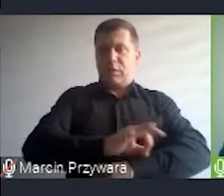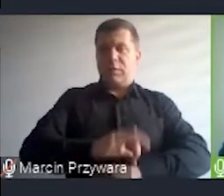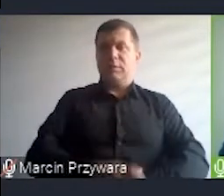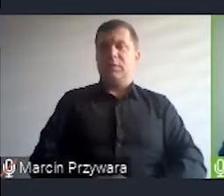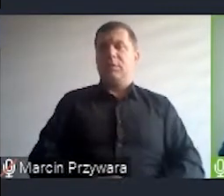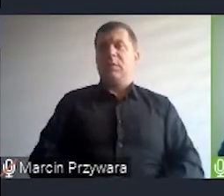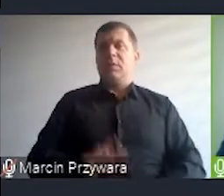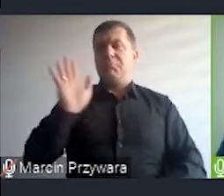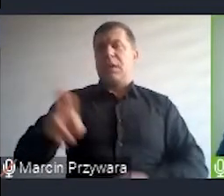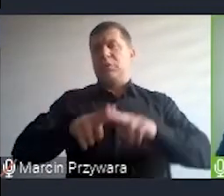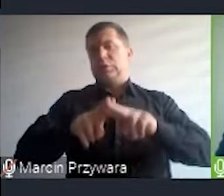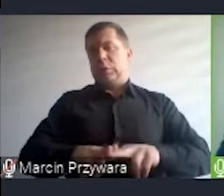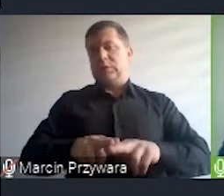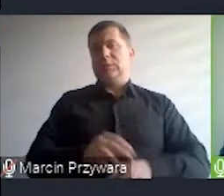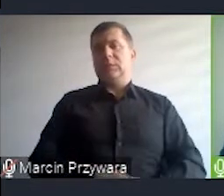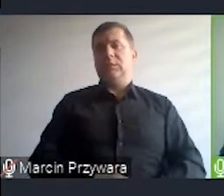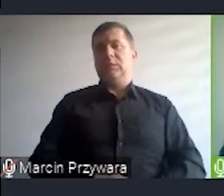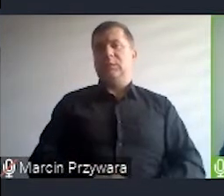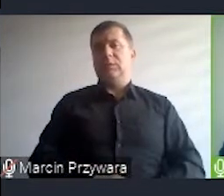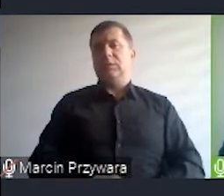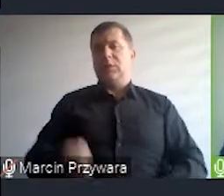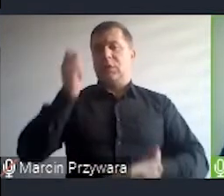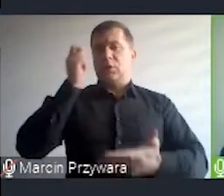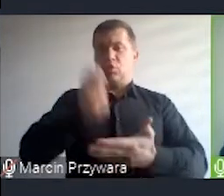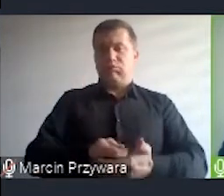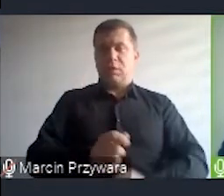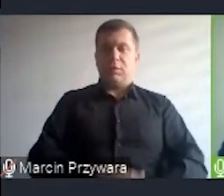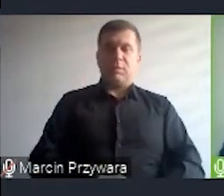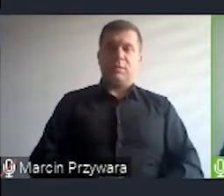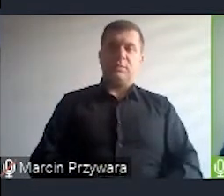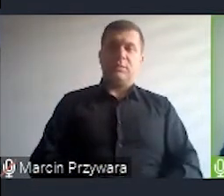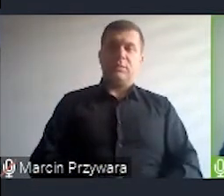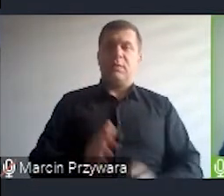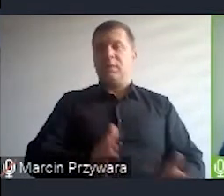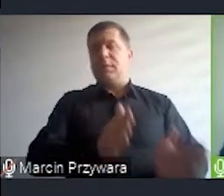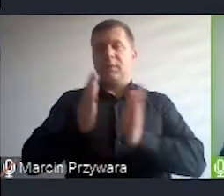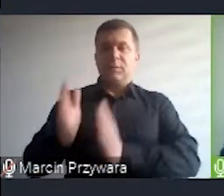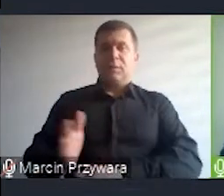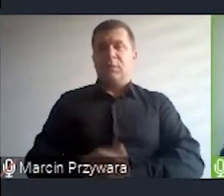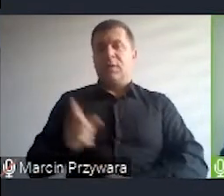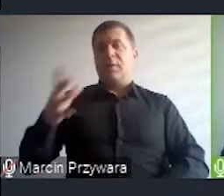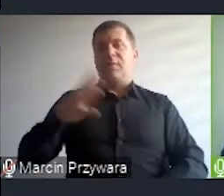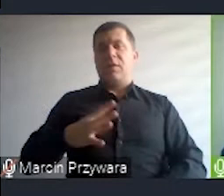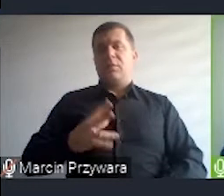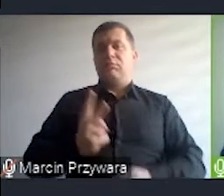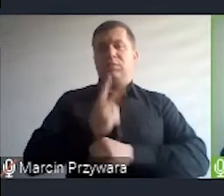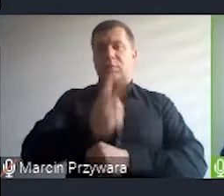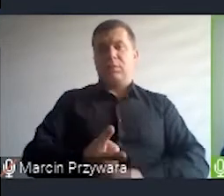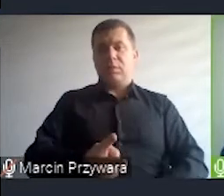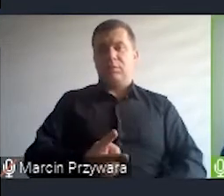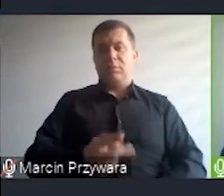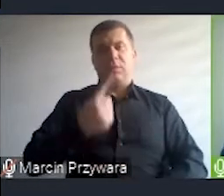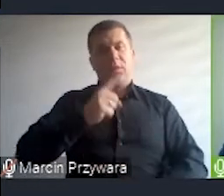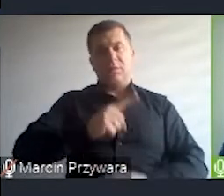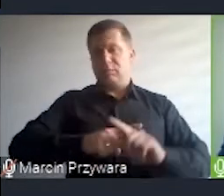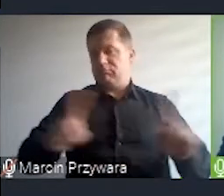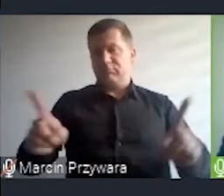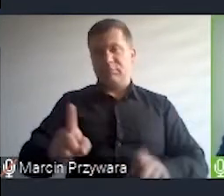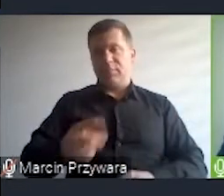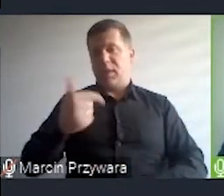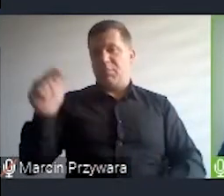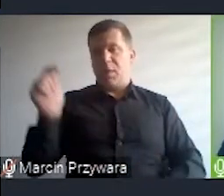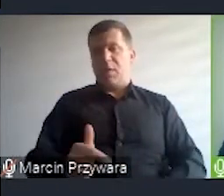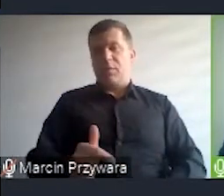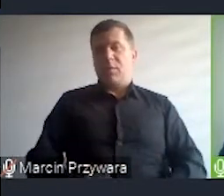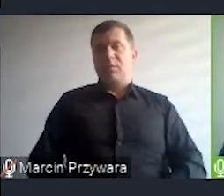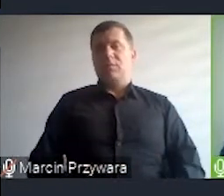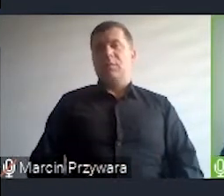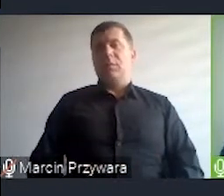które mają zostać zakupione i następnie tej wartości przekroczyć się nie powinno. Nie powinno czy nie można – można.